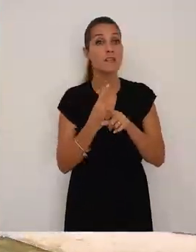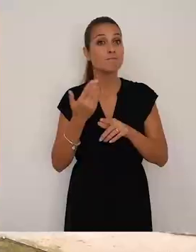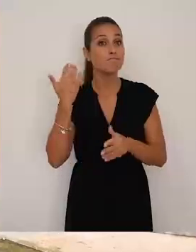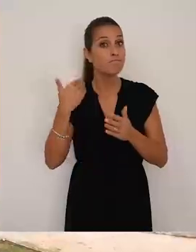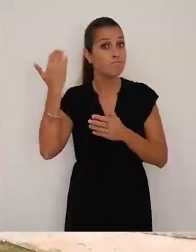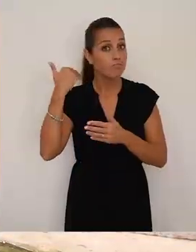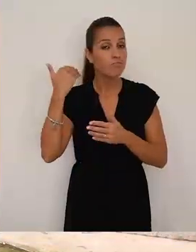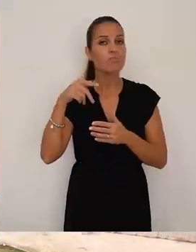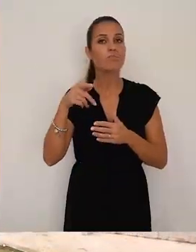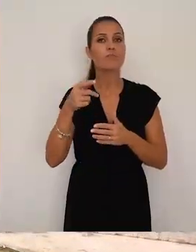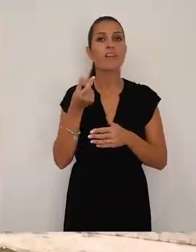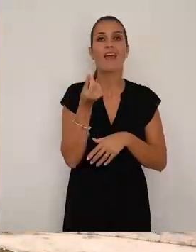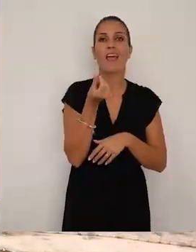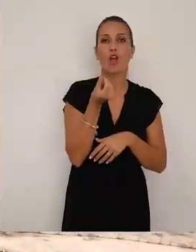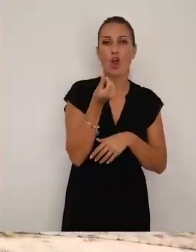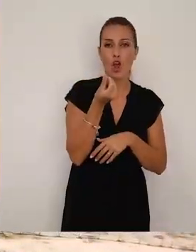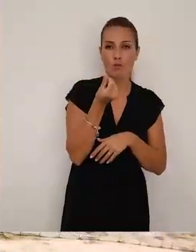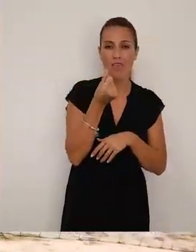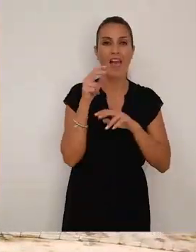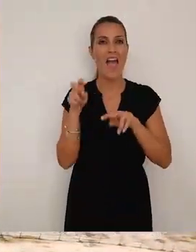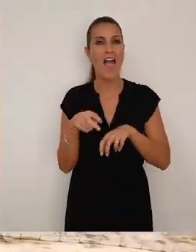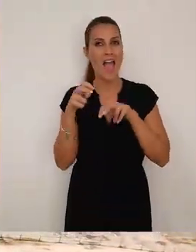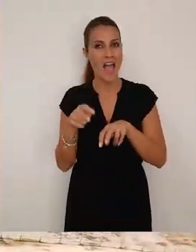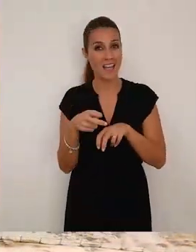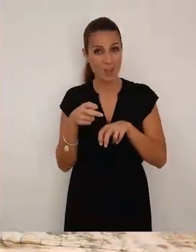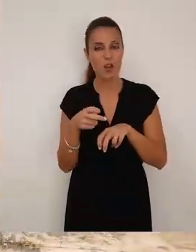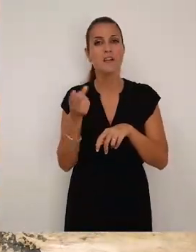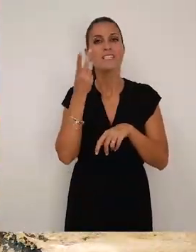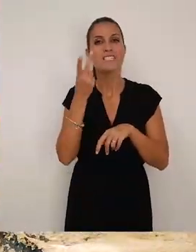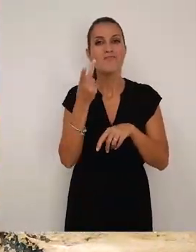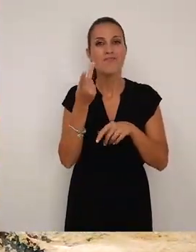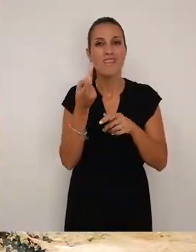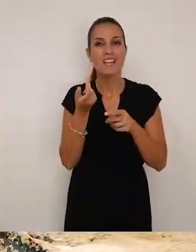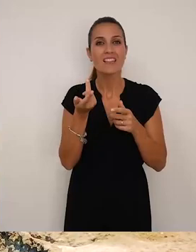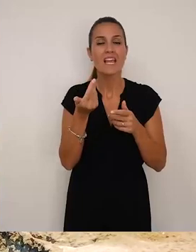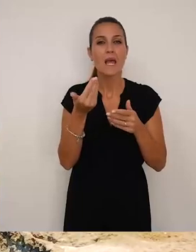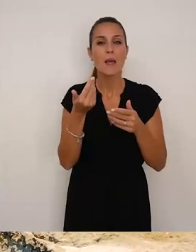legato alla piccola economia agricolo-pastorale, come testimoniano diversi frammenti di ceramica